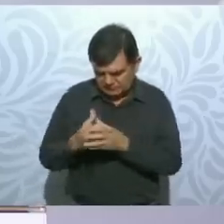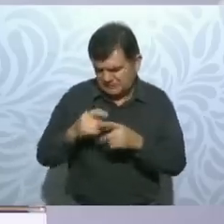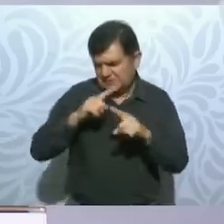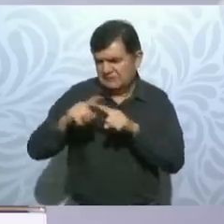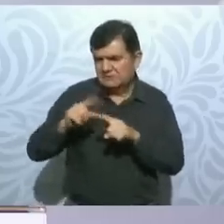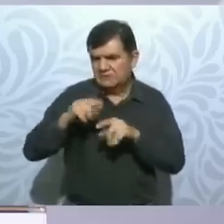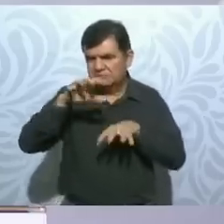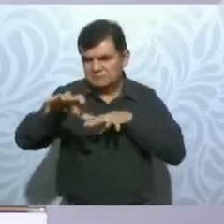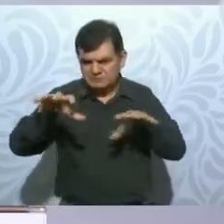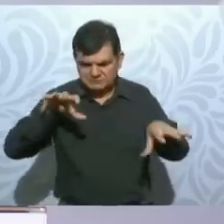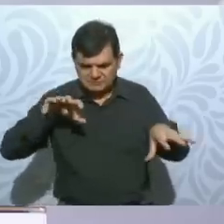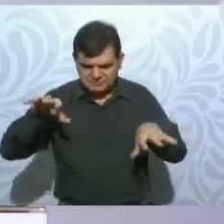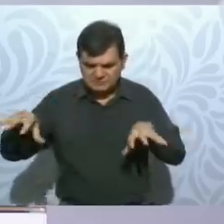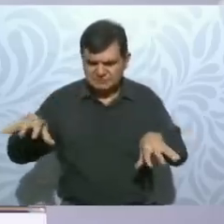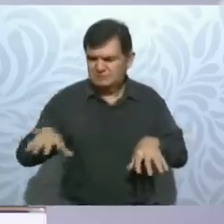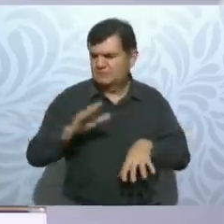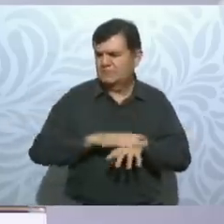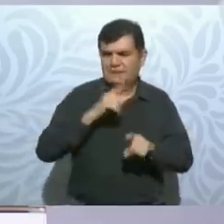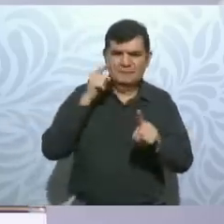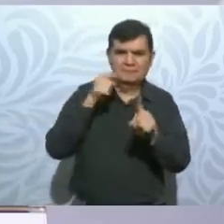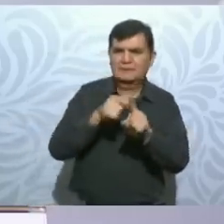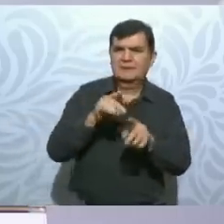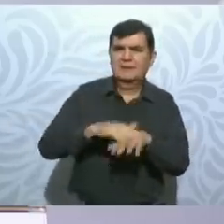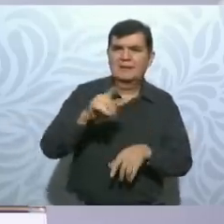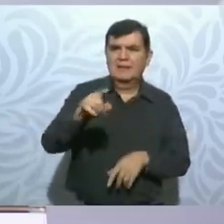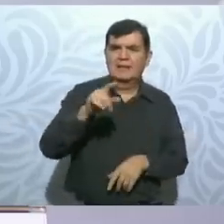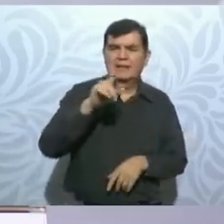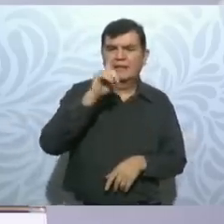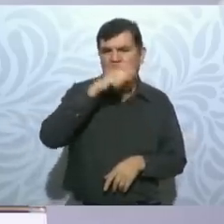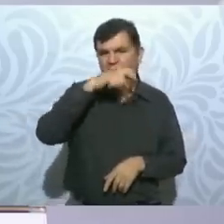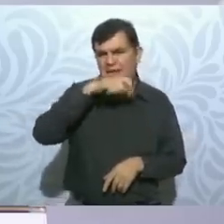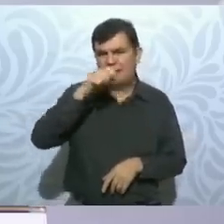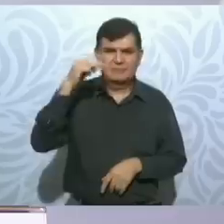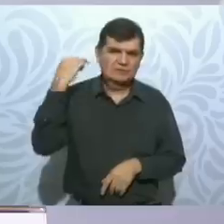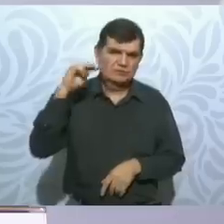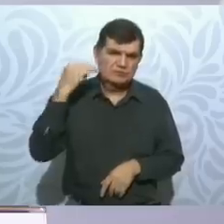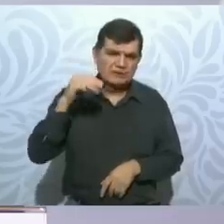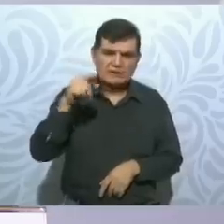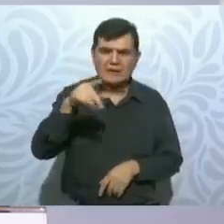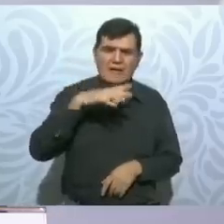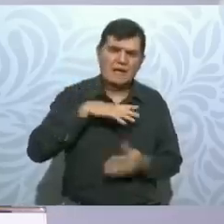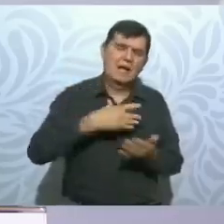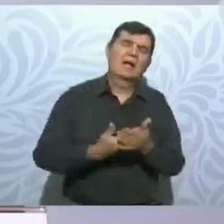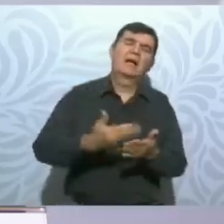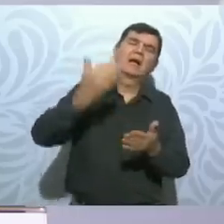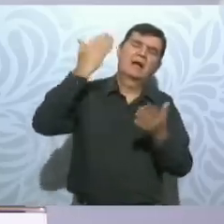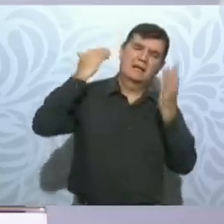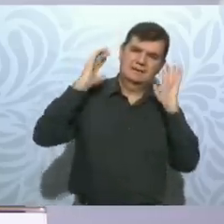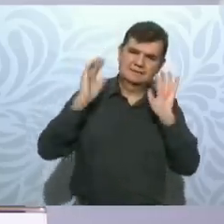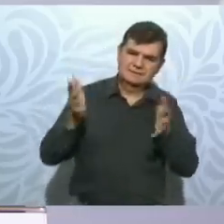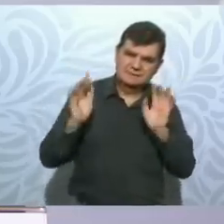del país particularmente en Aguililla Michoacán que se desarrolló en su momento también con el